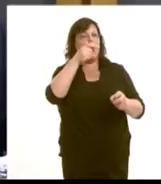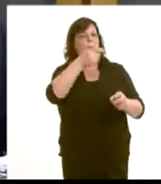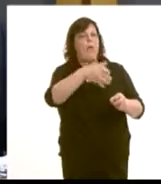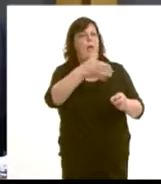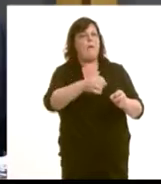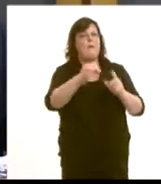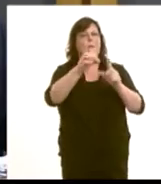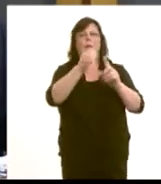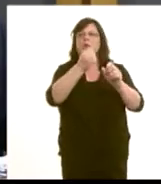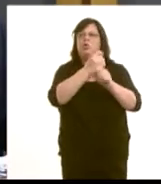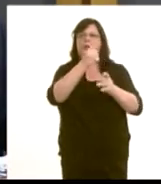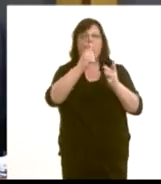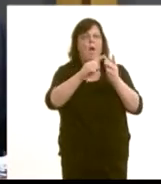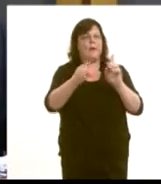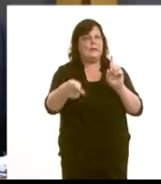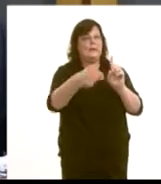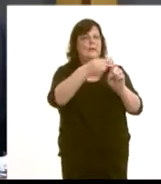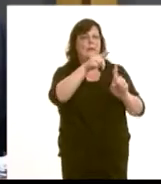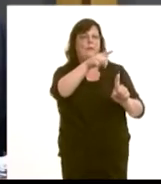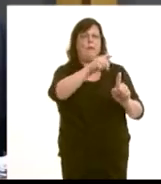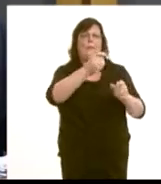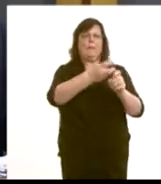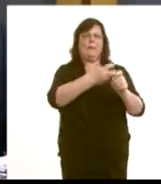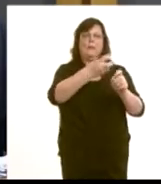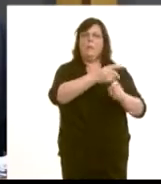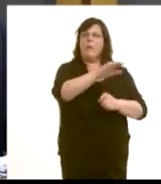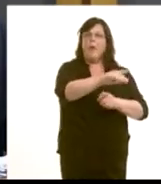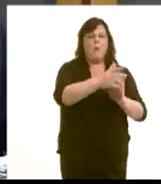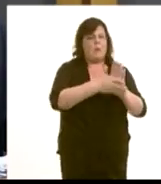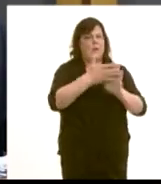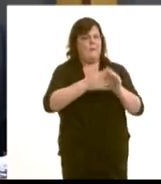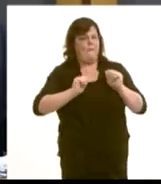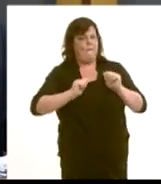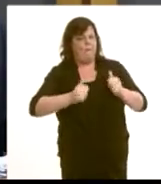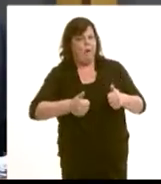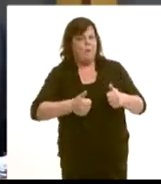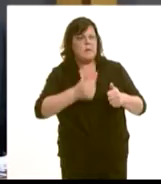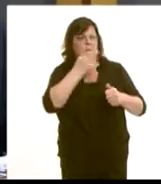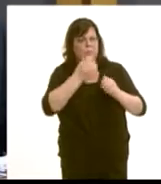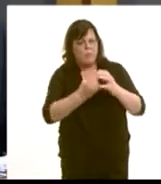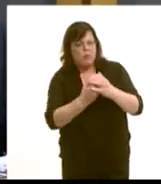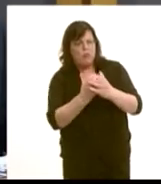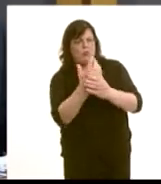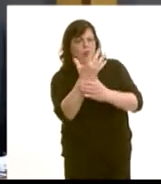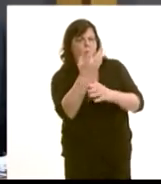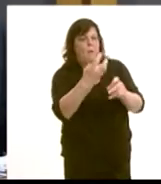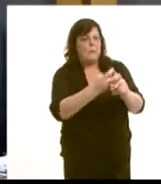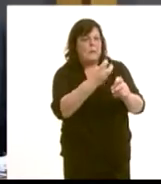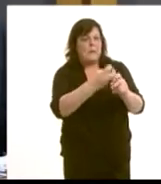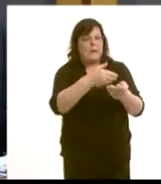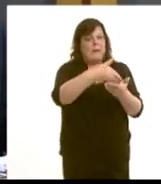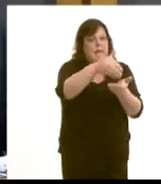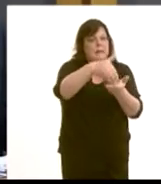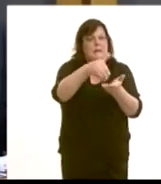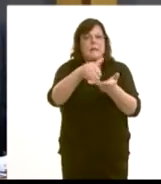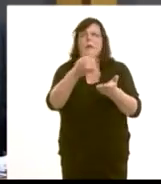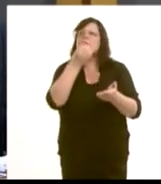werthuír tatws fel rhywbeth arbennig ac fel rhywbeth syín deillio o diriogaeth arbennig.